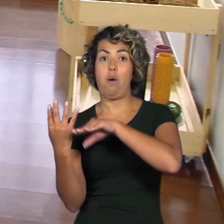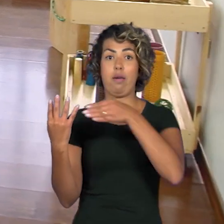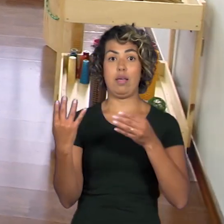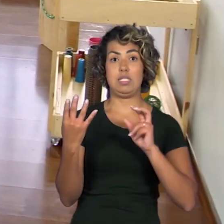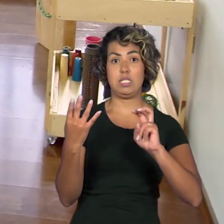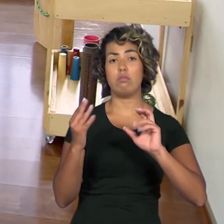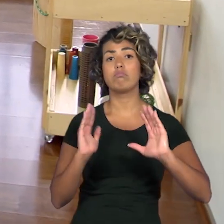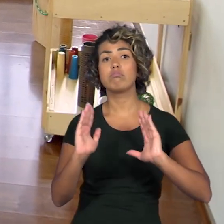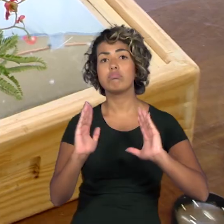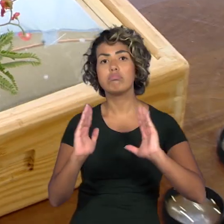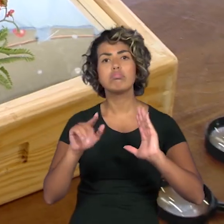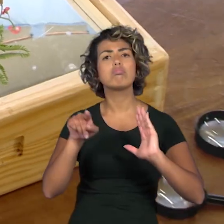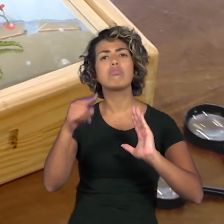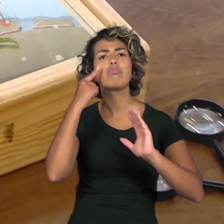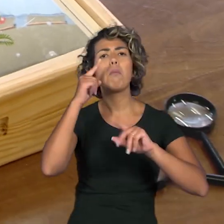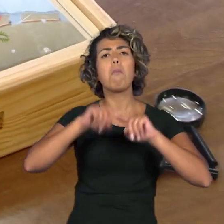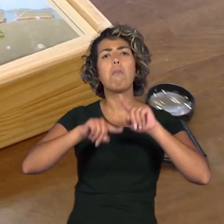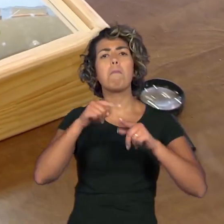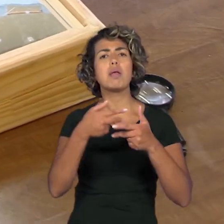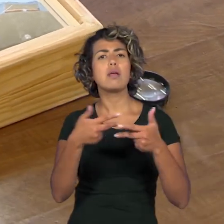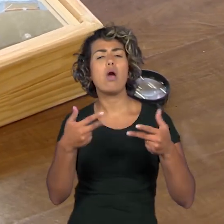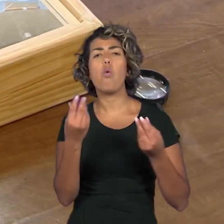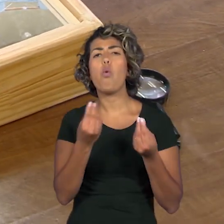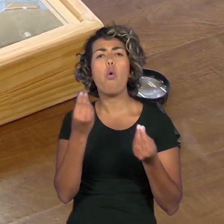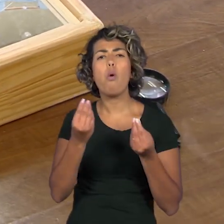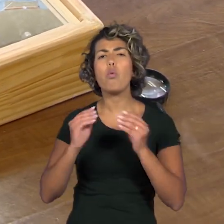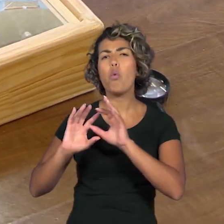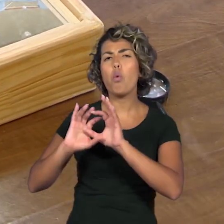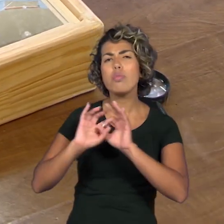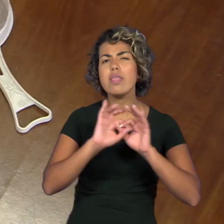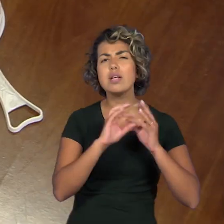TERÃO MATERIAIS DE ESTUDO VOLTADOS À ORGANIZAÇÃO DE CONTEXTOS,